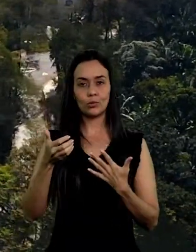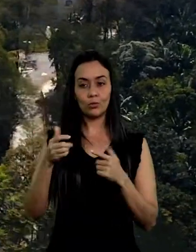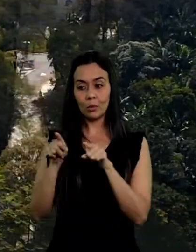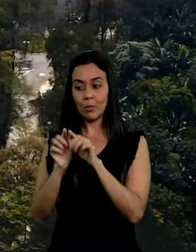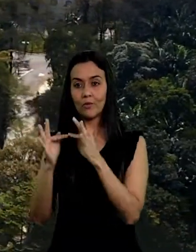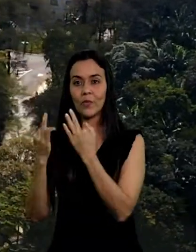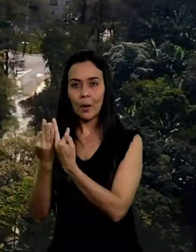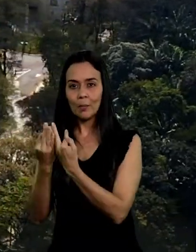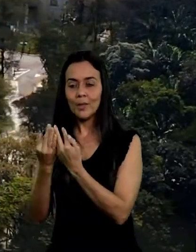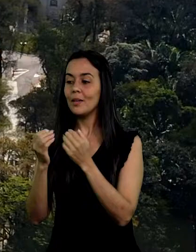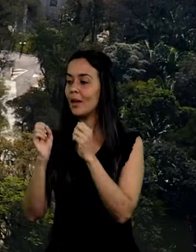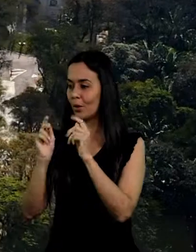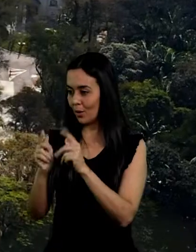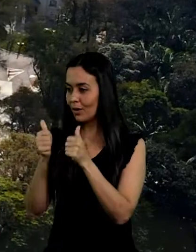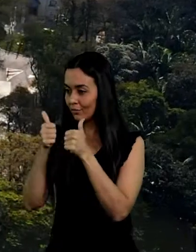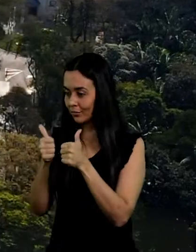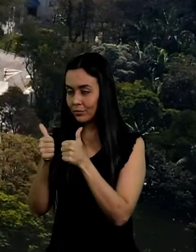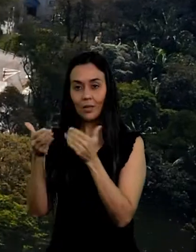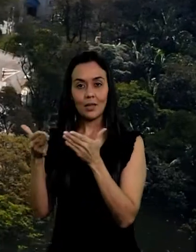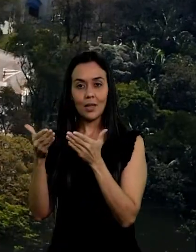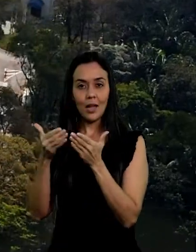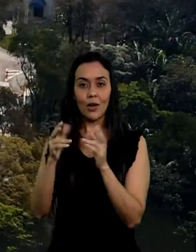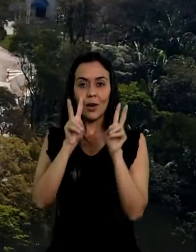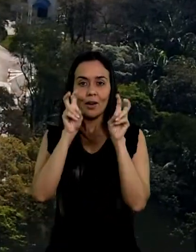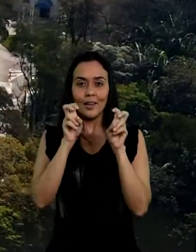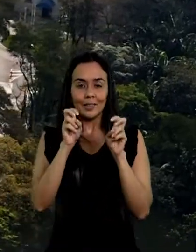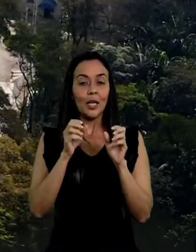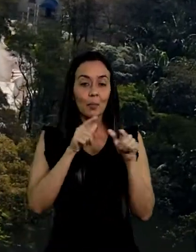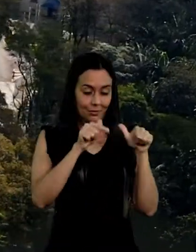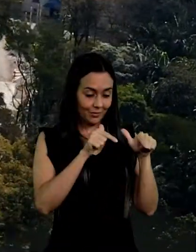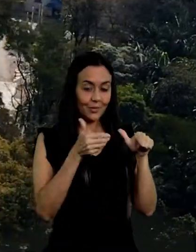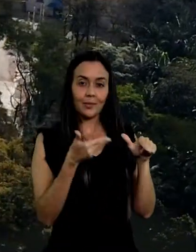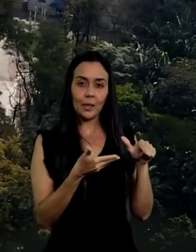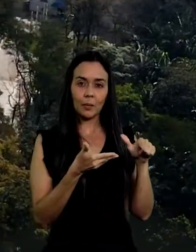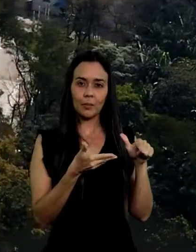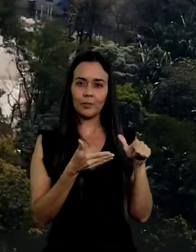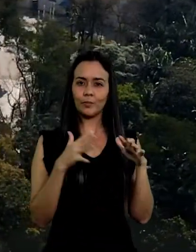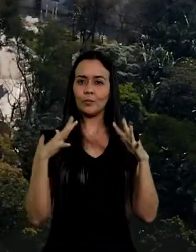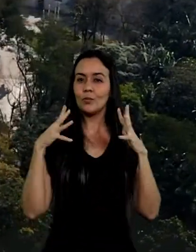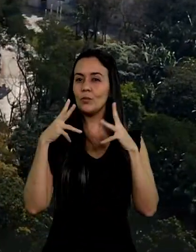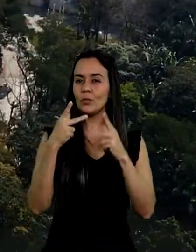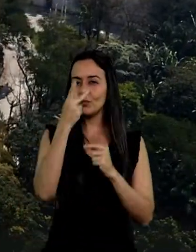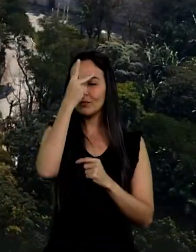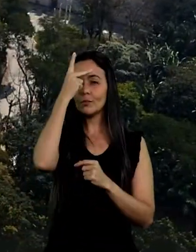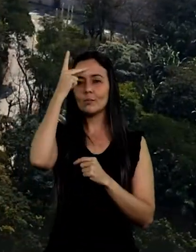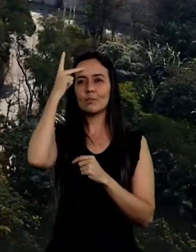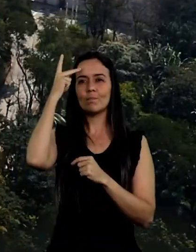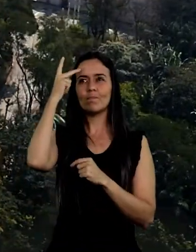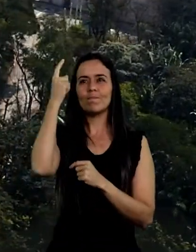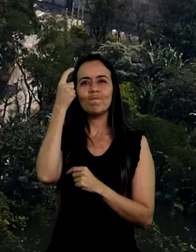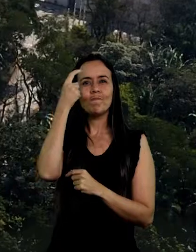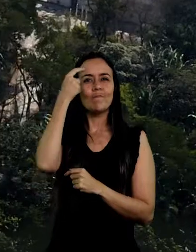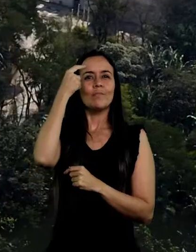e com sua família, agora vamos falar. Então, estamos tomados por este movimento cuidadoso.